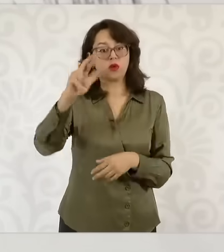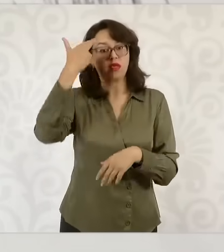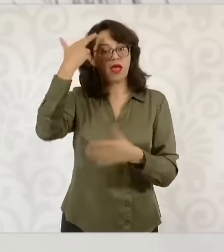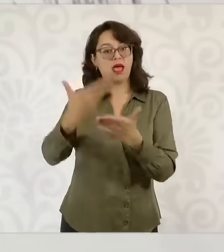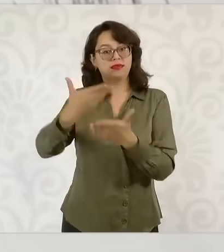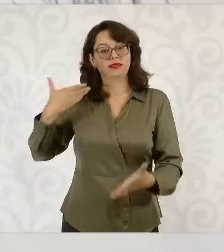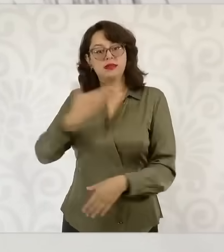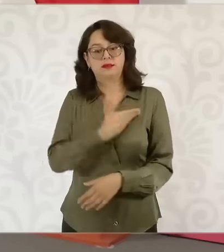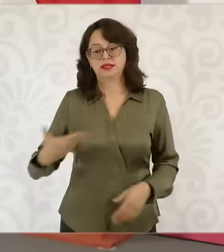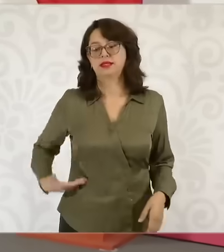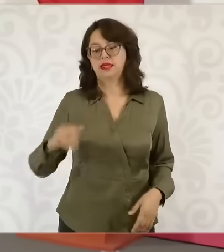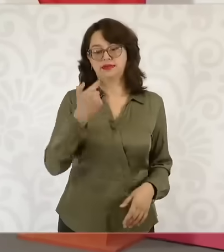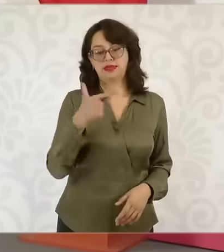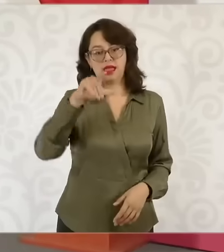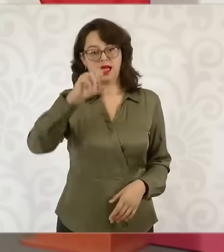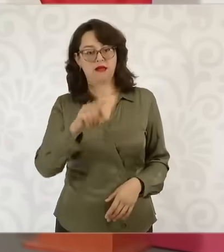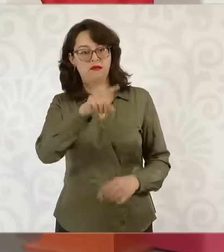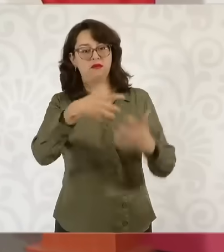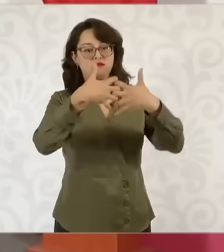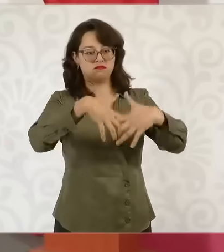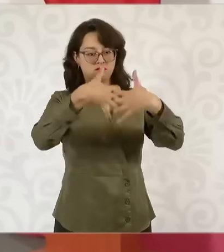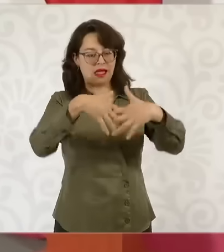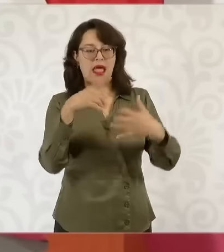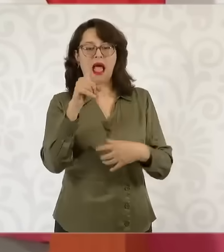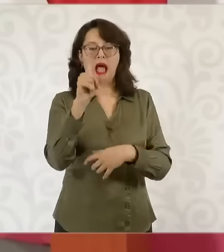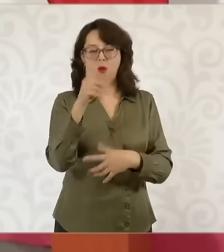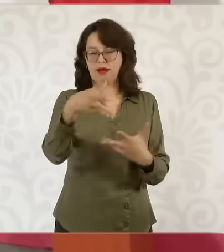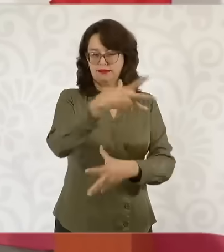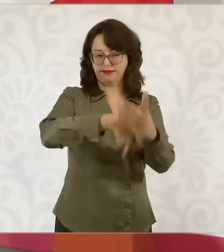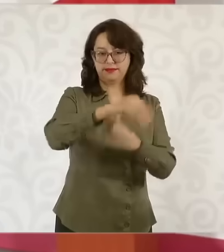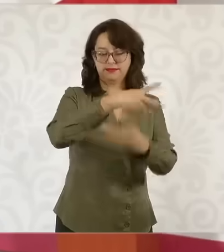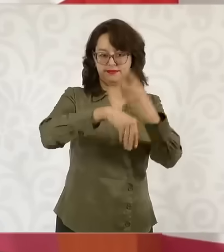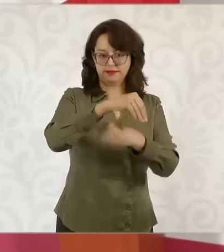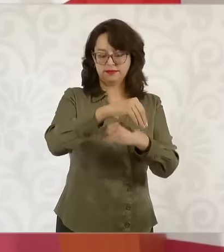ya nos tocó inaugurarla a nosotros en San Antonio de los Buenos para disminuir la contaminación del